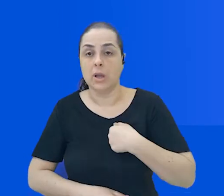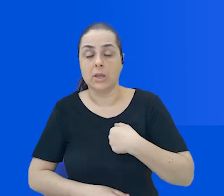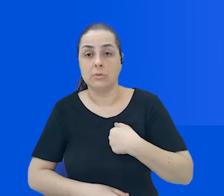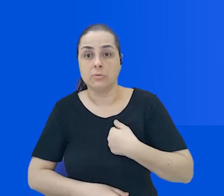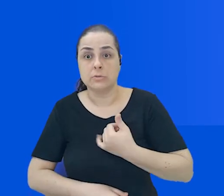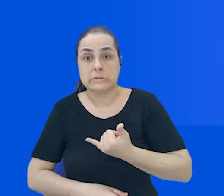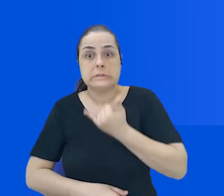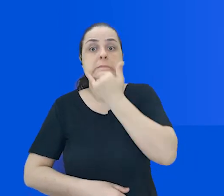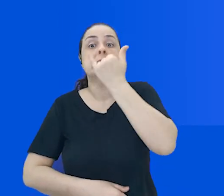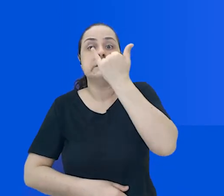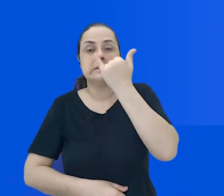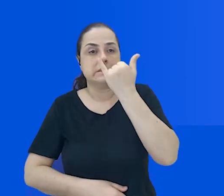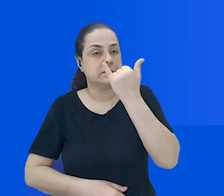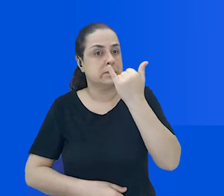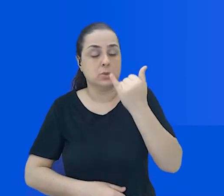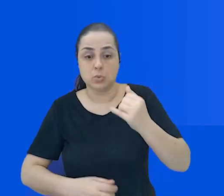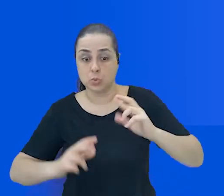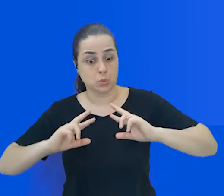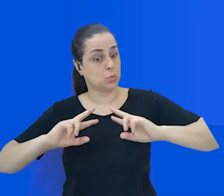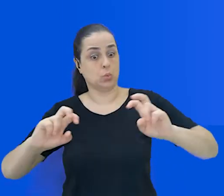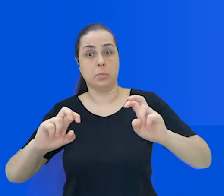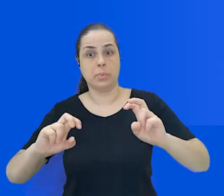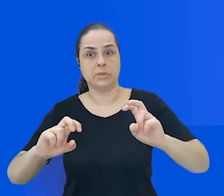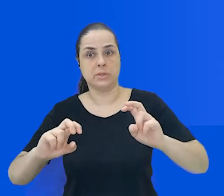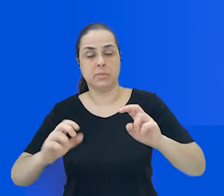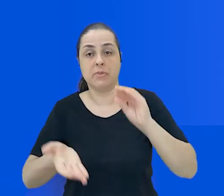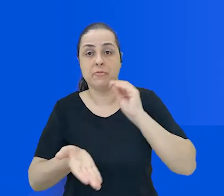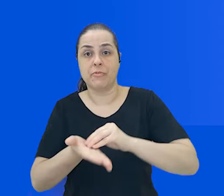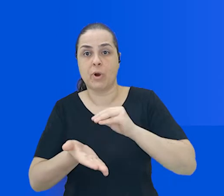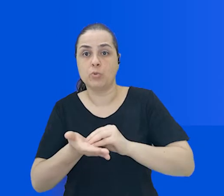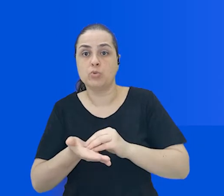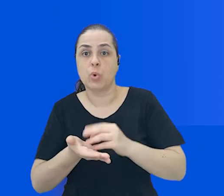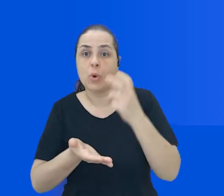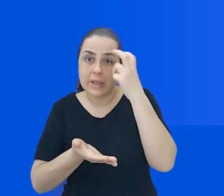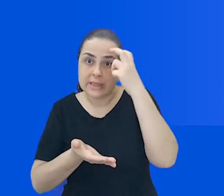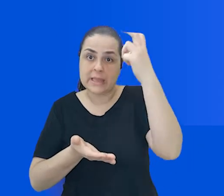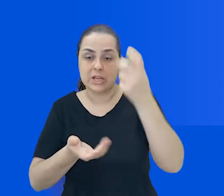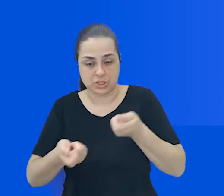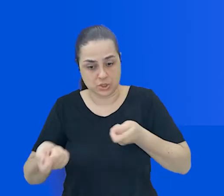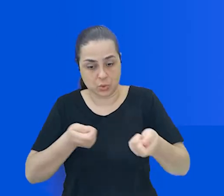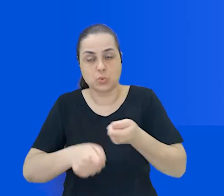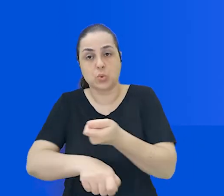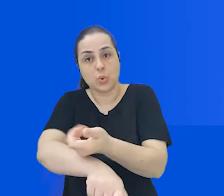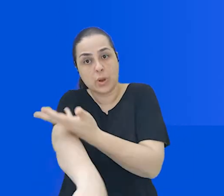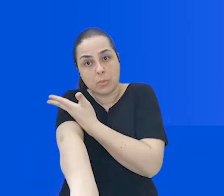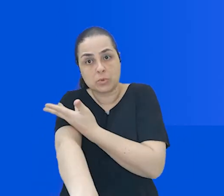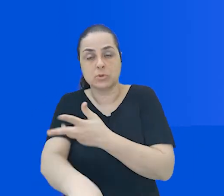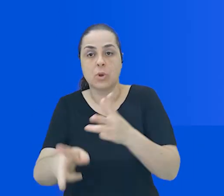percebe o que está fazendo, porque a gente não teve inteligência emocional, repertório para nos educarmos, sabe?